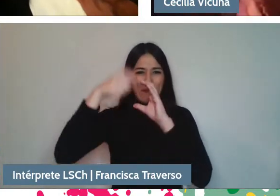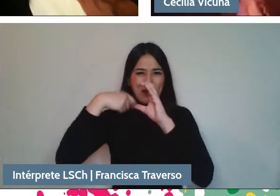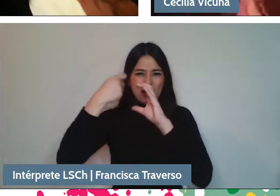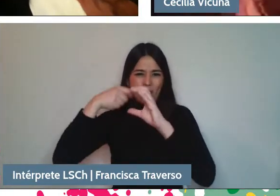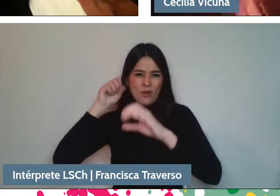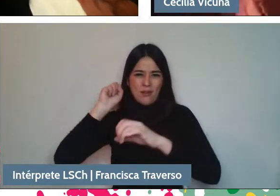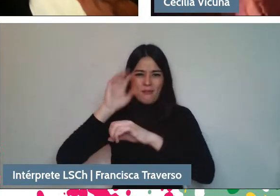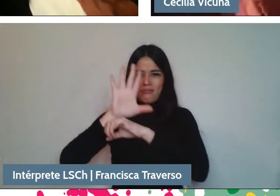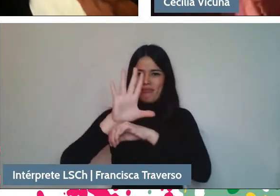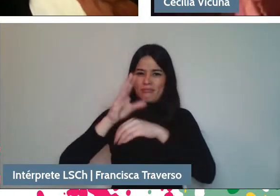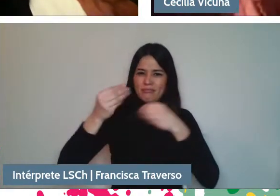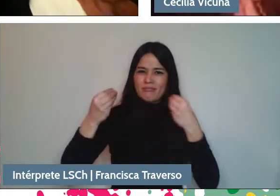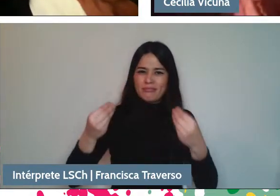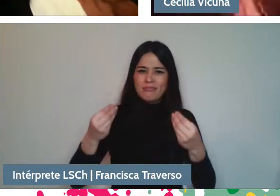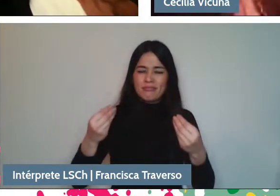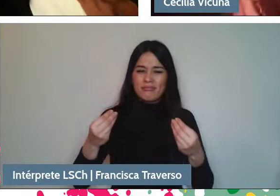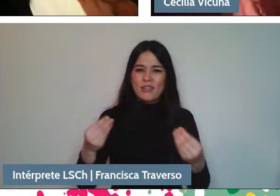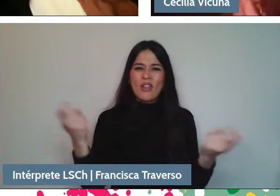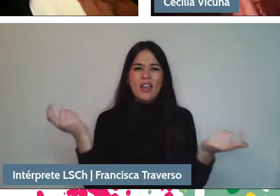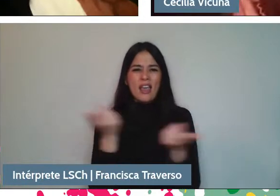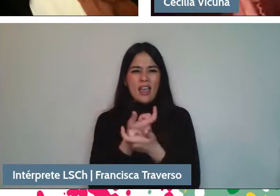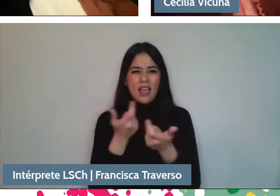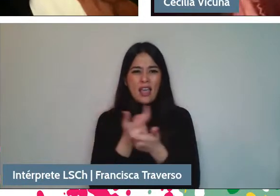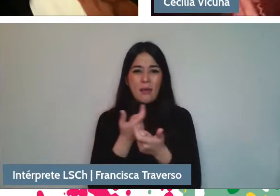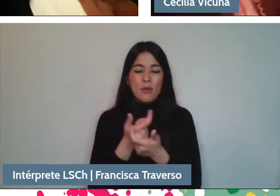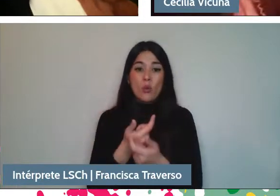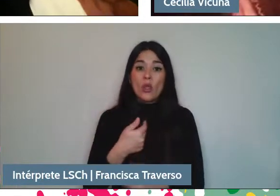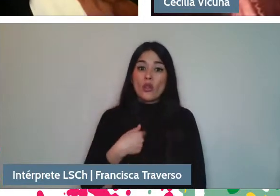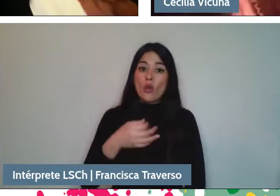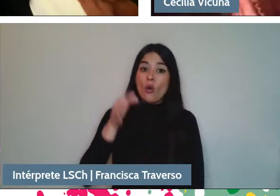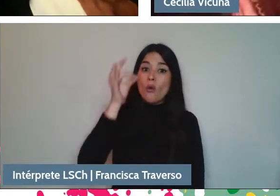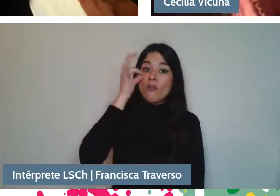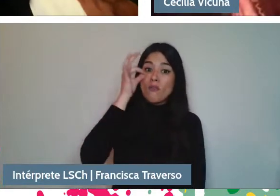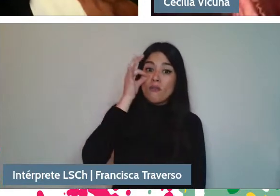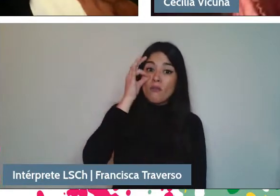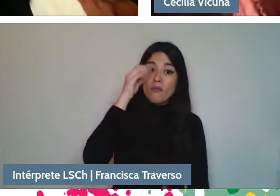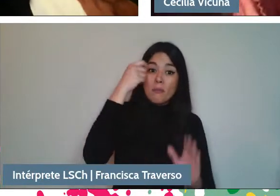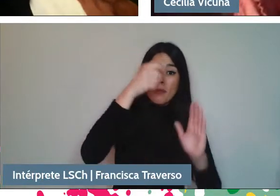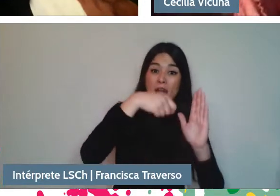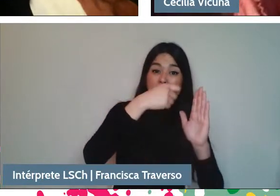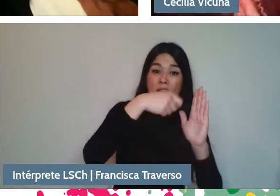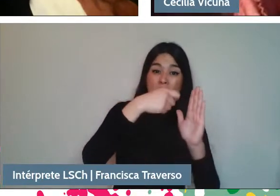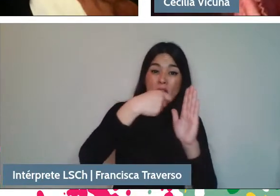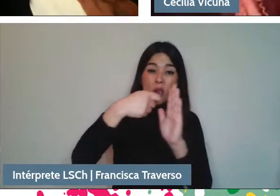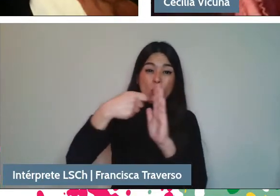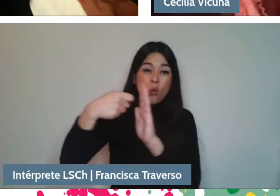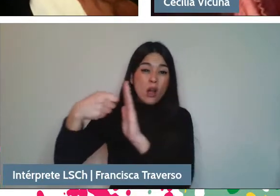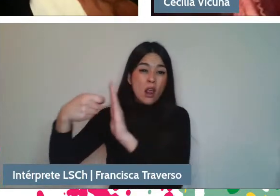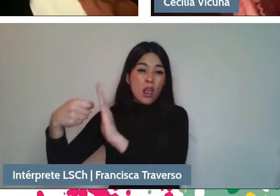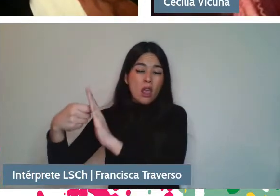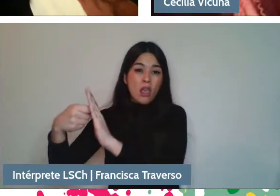Todas las chacotas. Pero cuando la vi la película terminar me di cuenta que era un retrato de lo que iba a pasar en Chile.